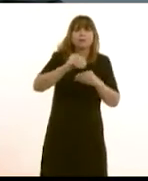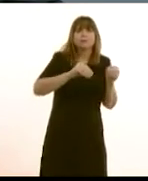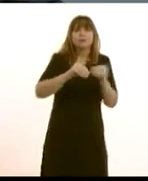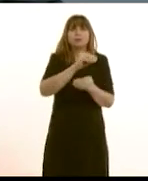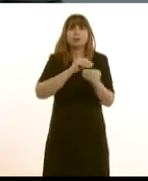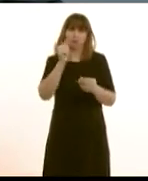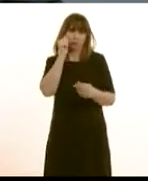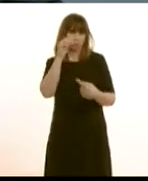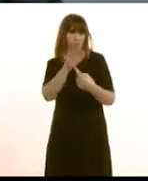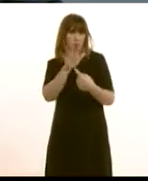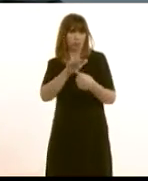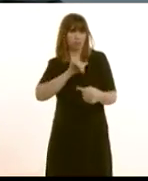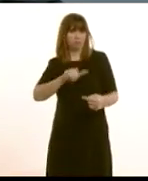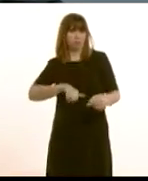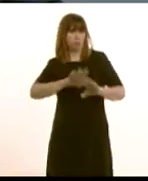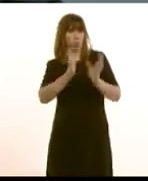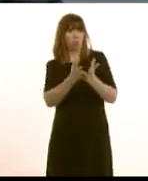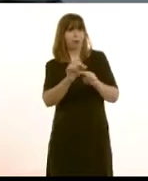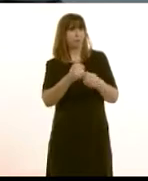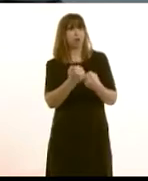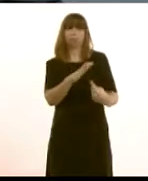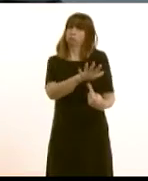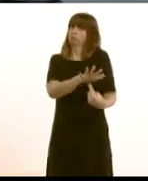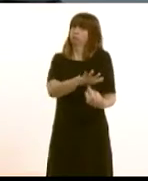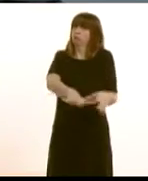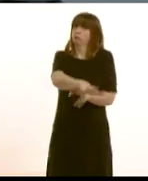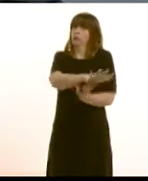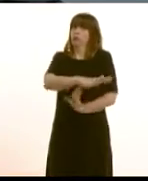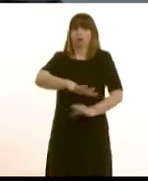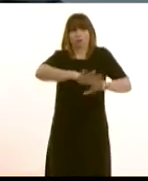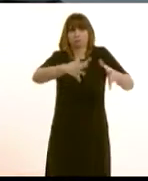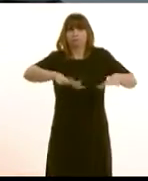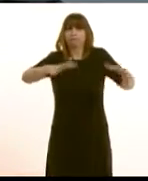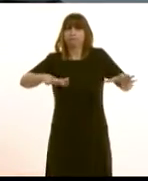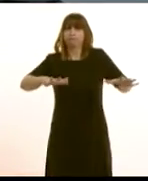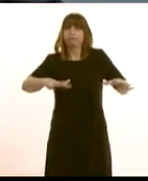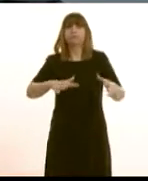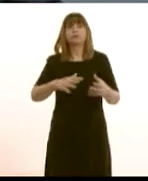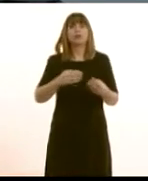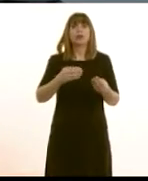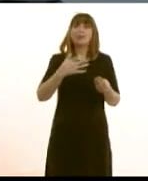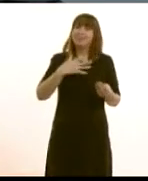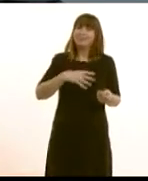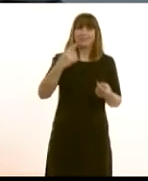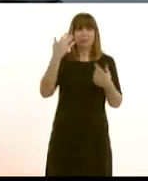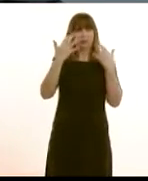Benfro, ac, wrth gwrs, i economi Cymru, mae mynd iír afael ‚ TB mewn gwartheg yn hanfodol.